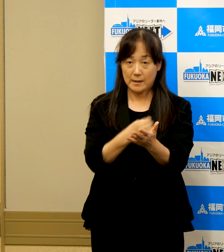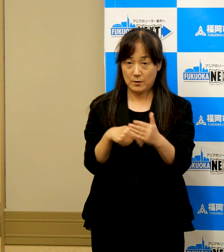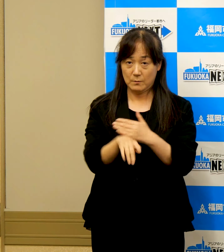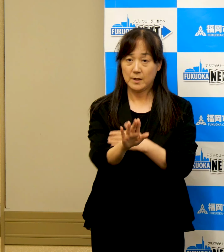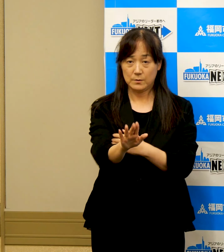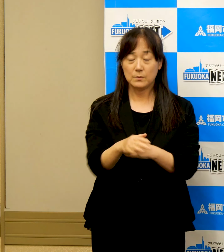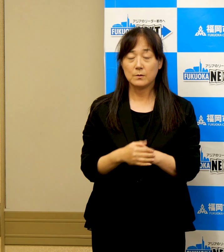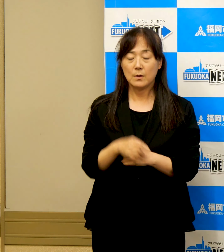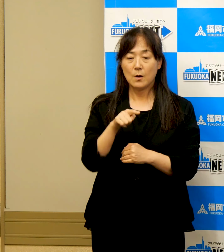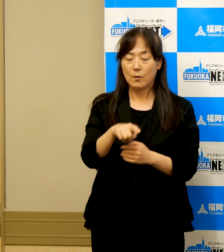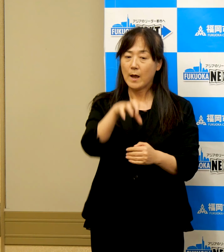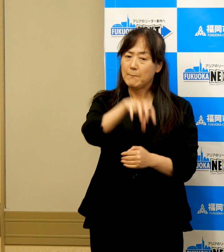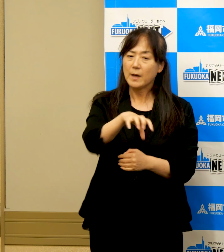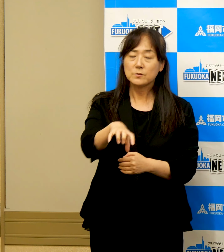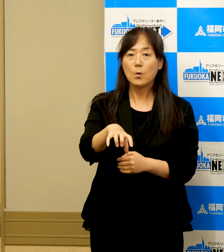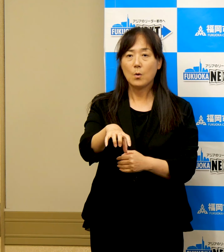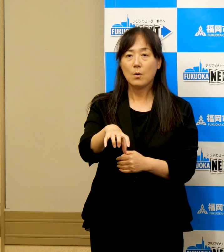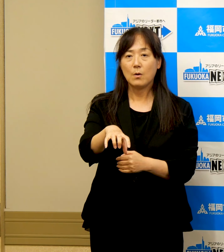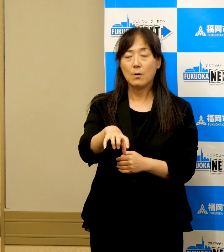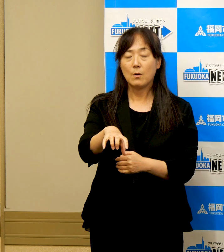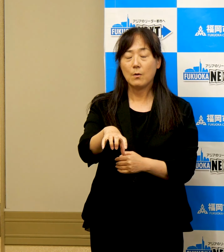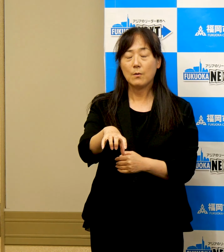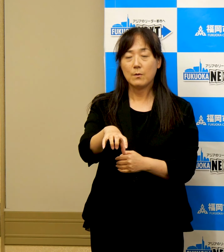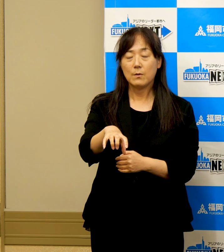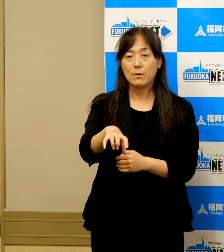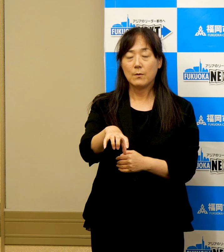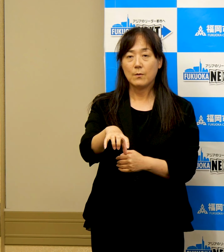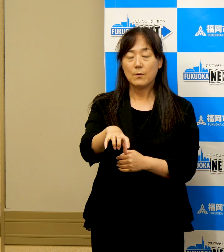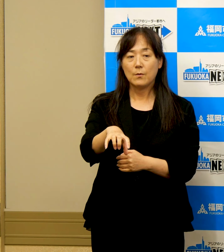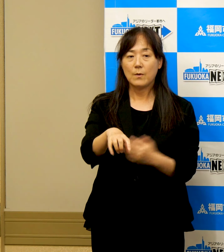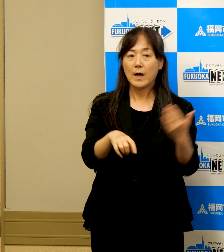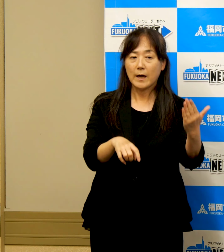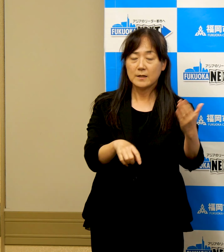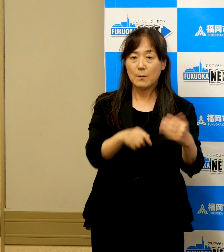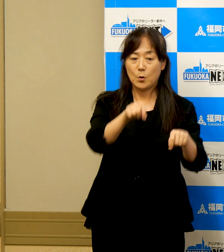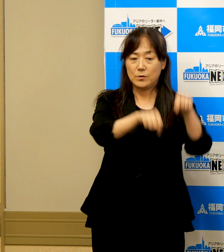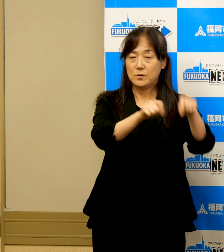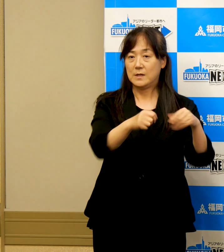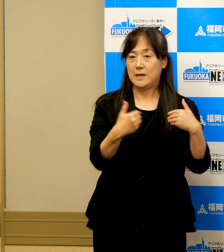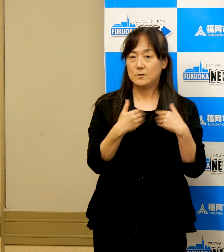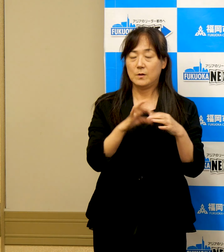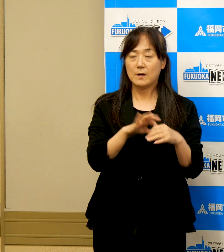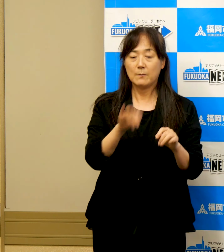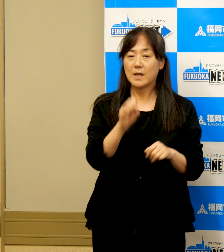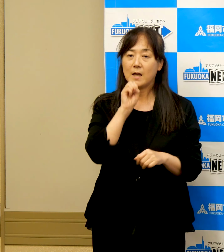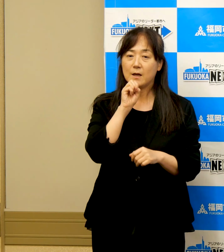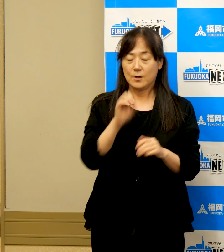これについては 場所等についてはまだ 相手方もいろんな調整があるので まだちょっと言えないということなんですが